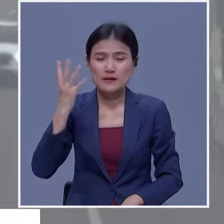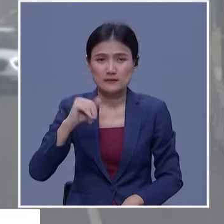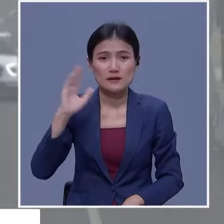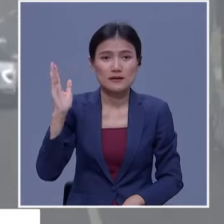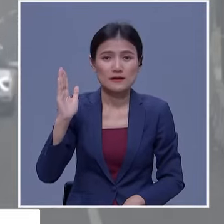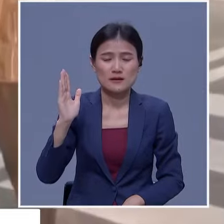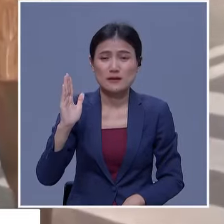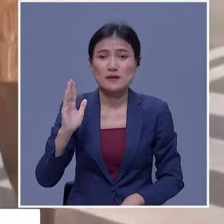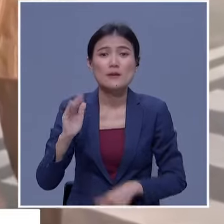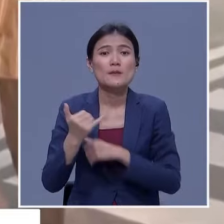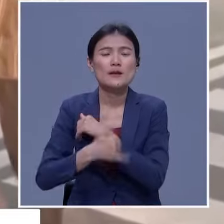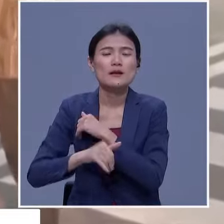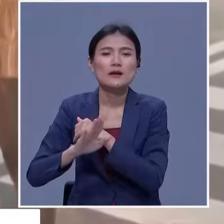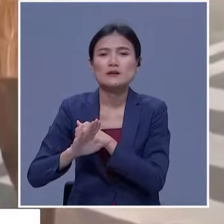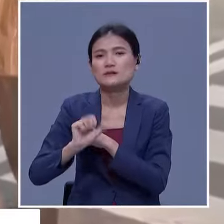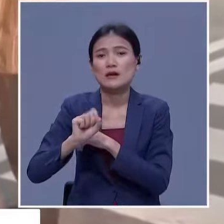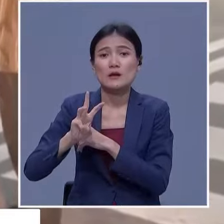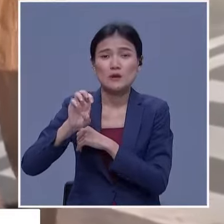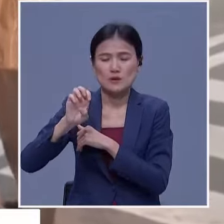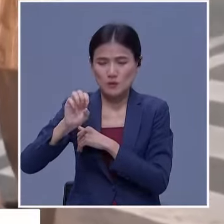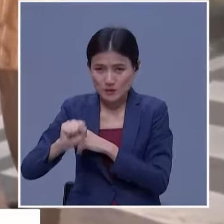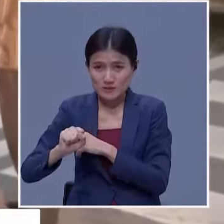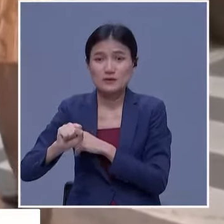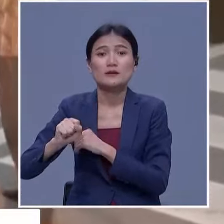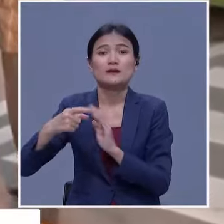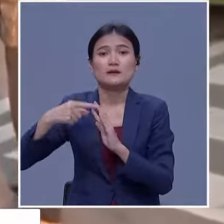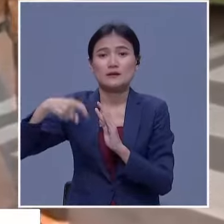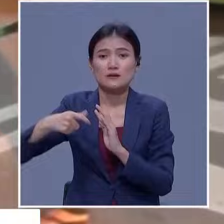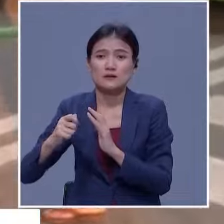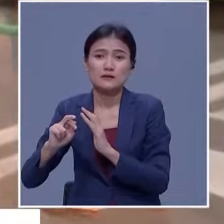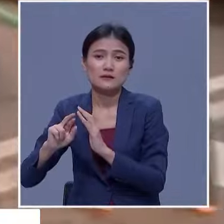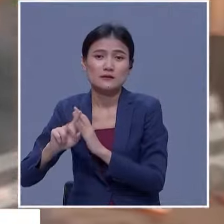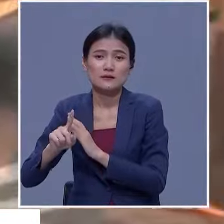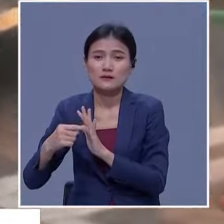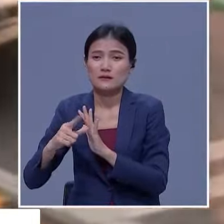สวิตเซอร์แลนด์รายงานนะคะว่าในวันเสาร์ ดัชนีคุณภาพอากาศในกรุงนิวเดลีนั้นพุ่ง